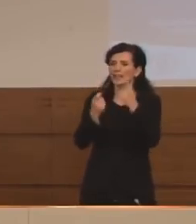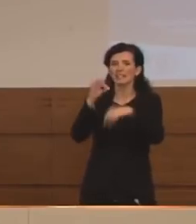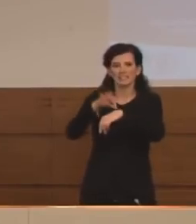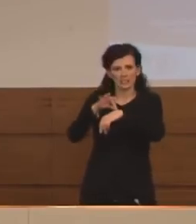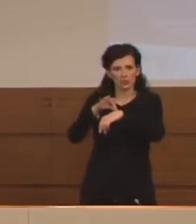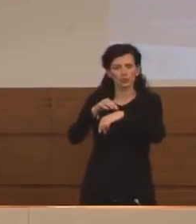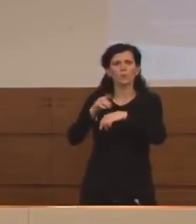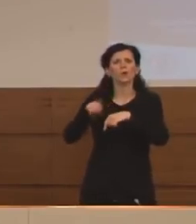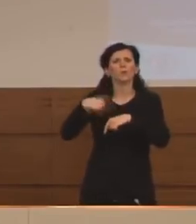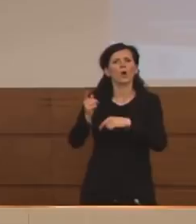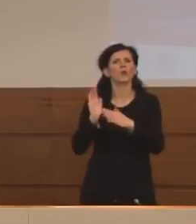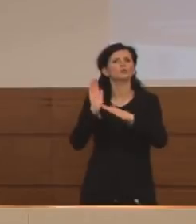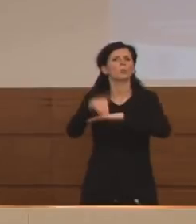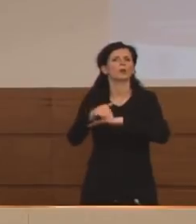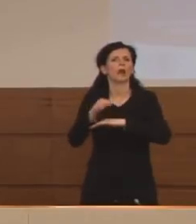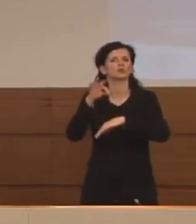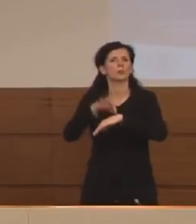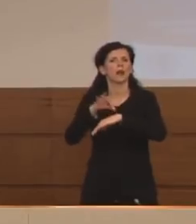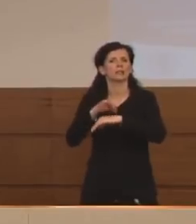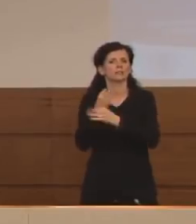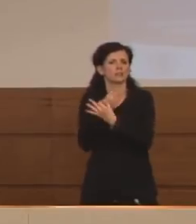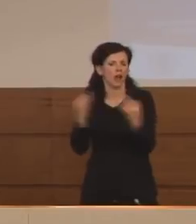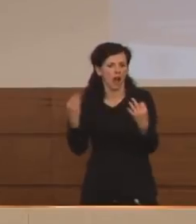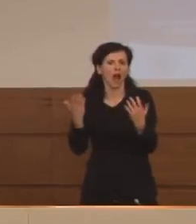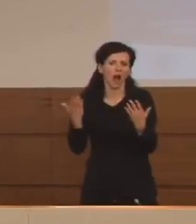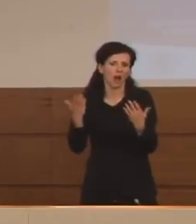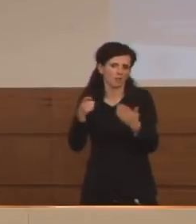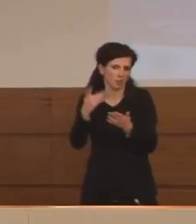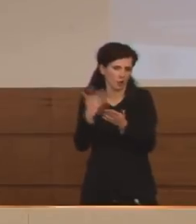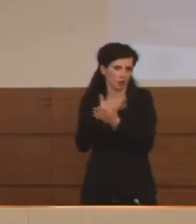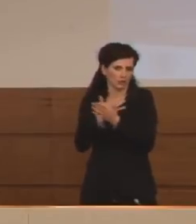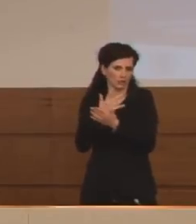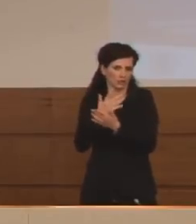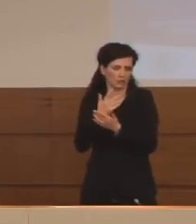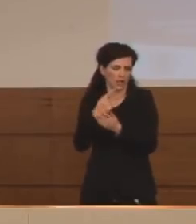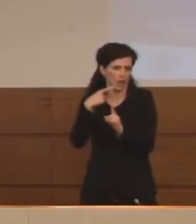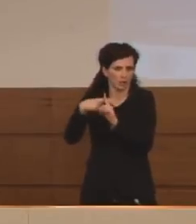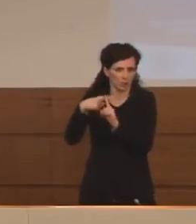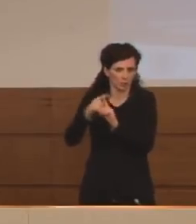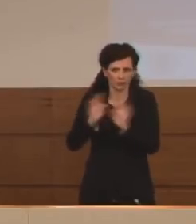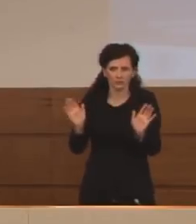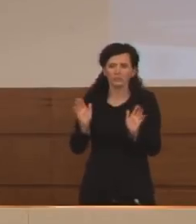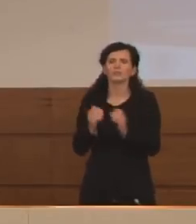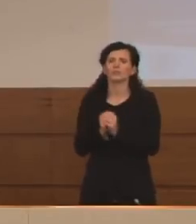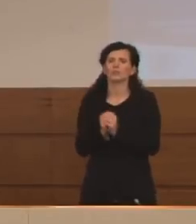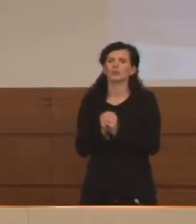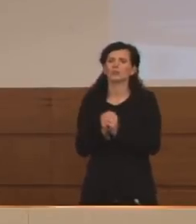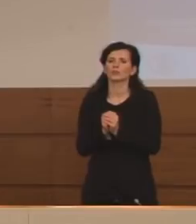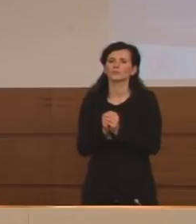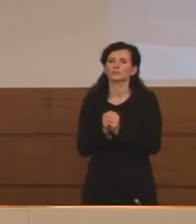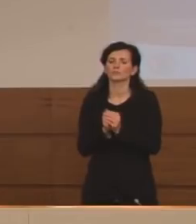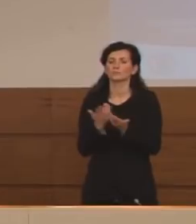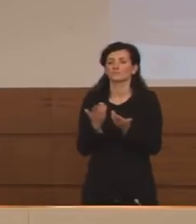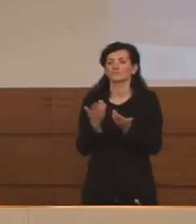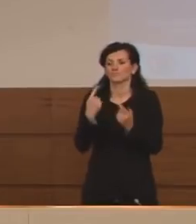ed hanno per fortuna probabilmente adesso un'immunità nei confronti del virus stesso.